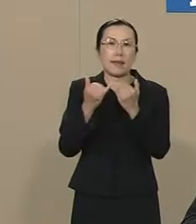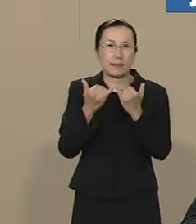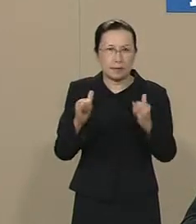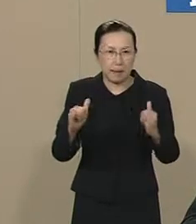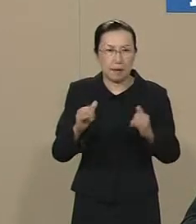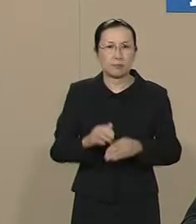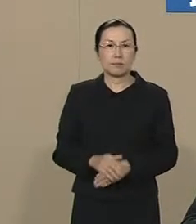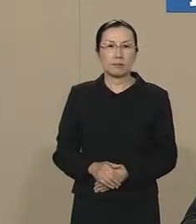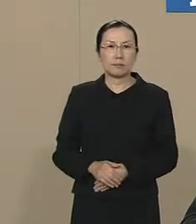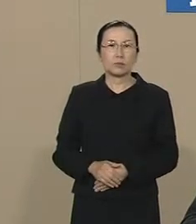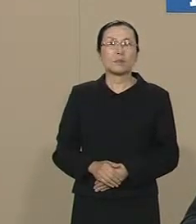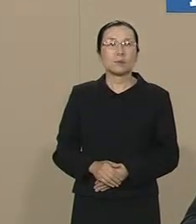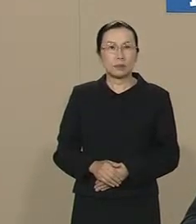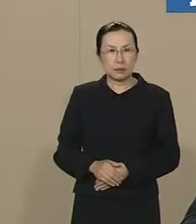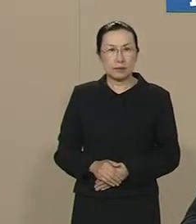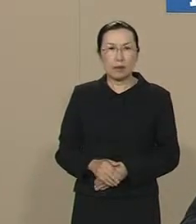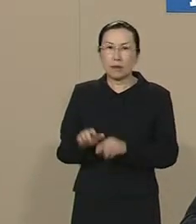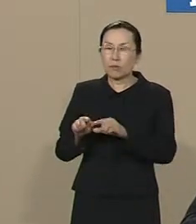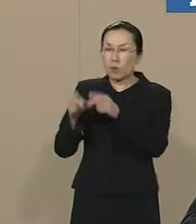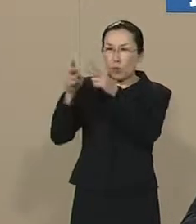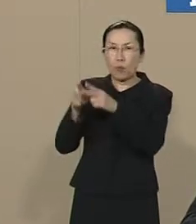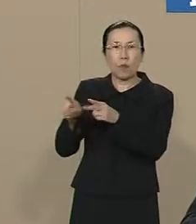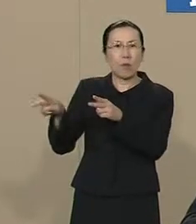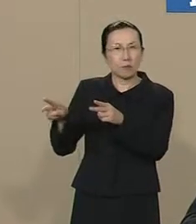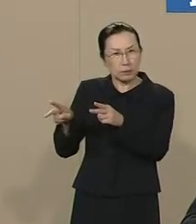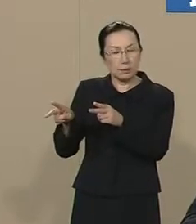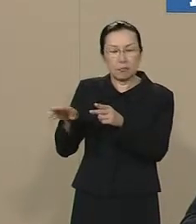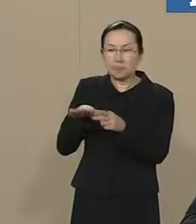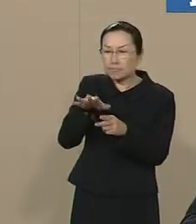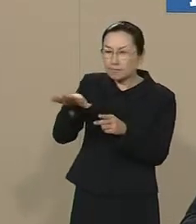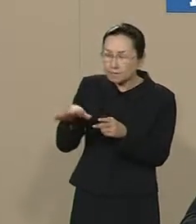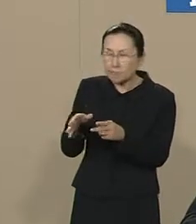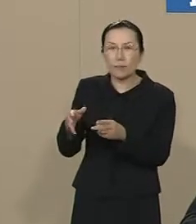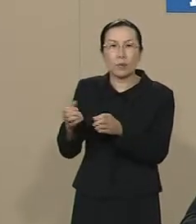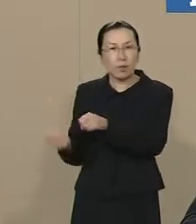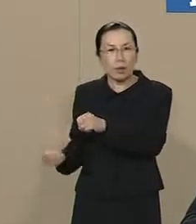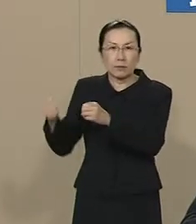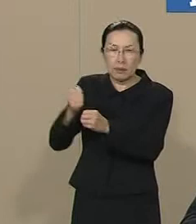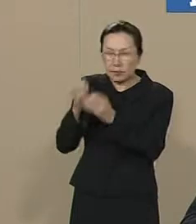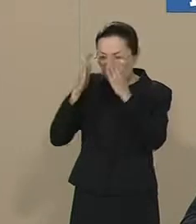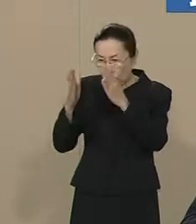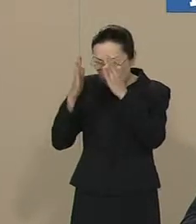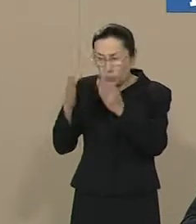そして､被災地で 故郷の再生に取り組む若者たち｡